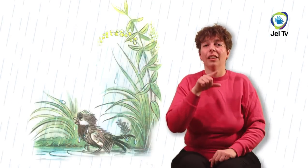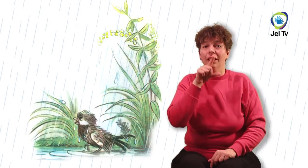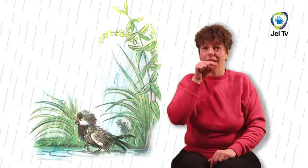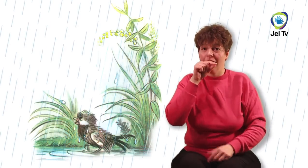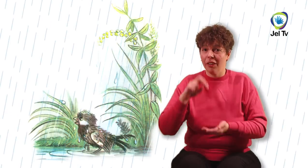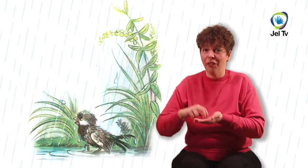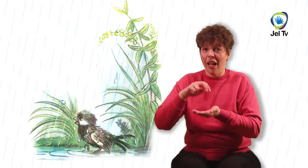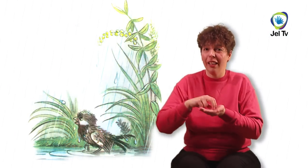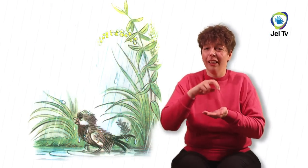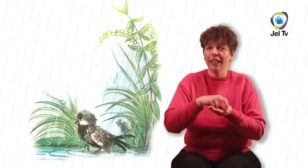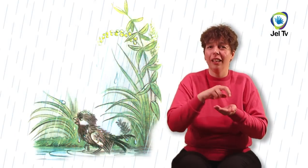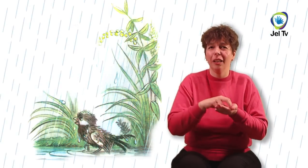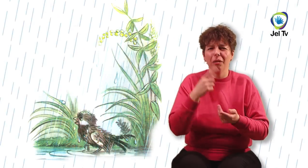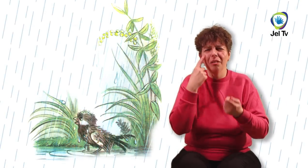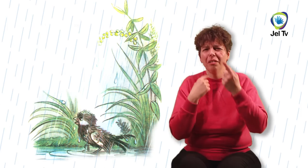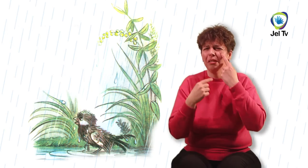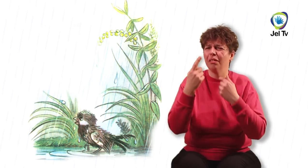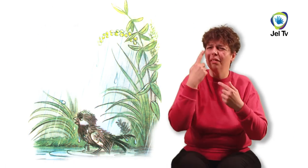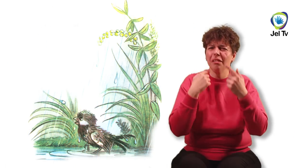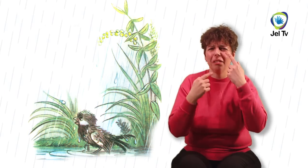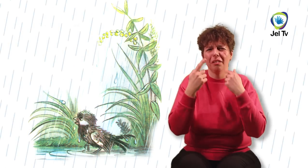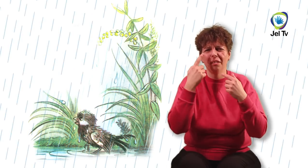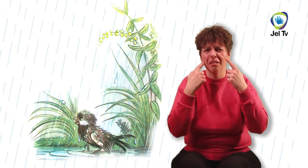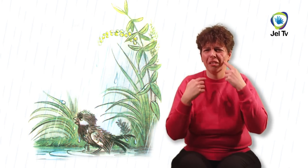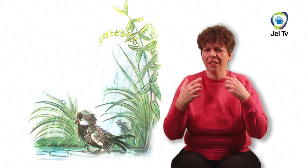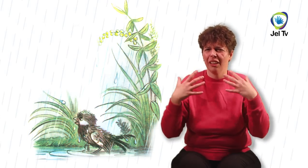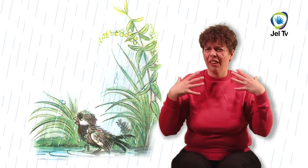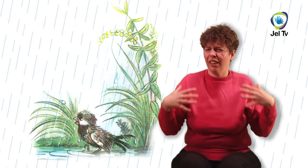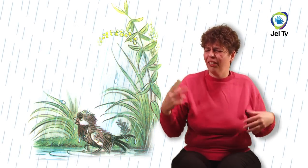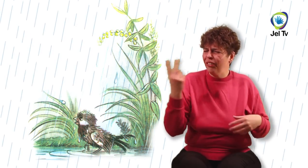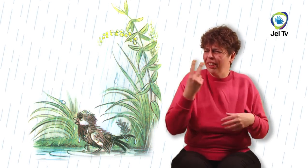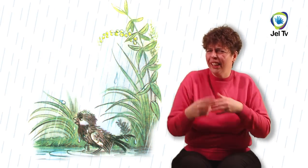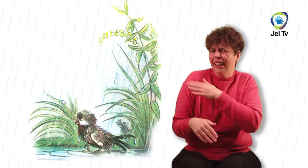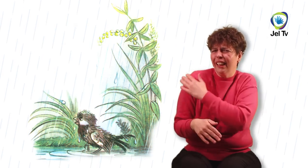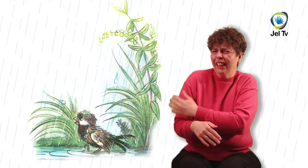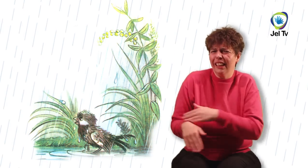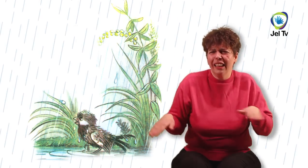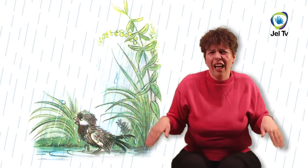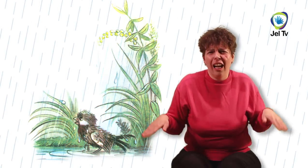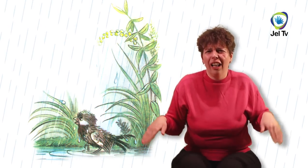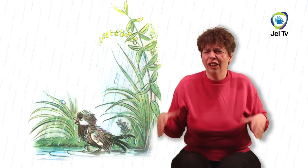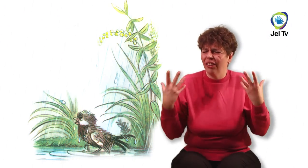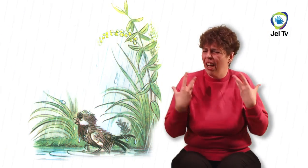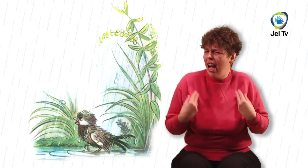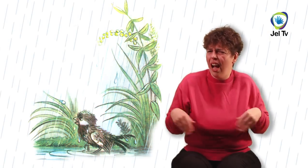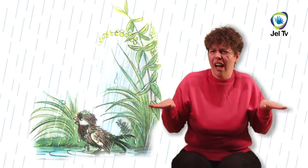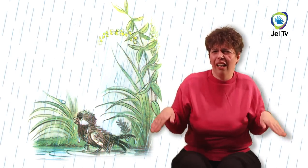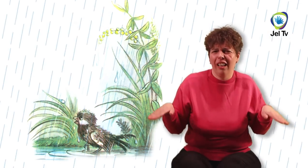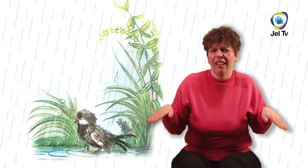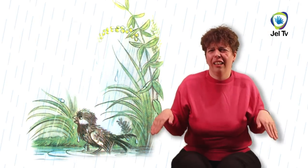Arra ugrándozott a Veréb, és így sírt-rítt: - Megázott a tollacskám, megfáradt a szárnyacskám!